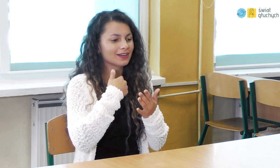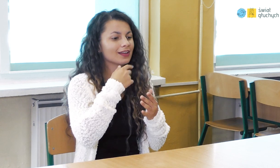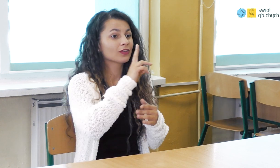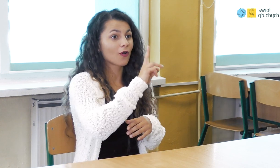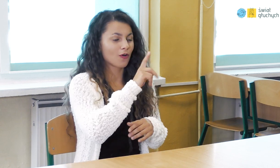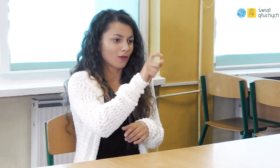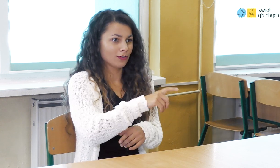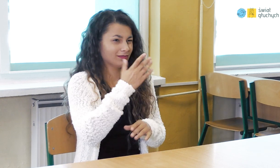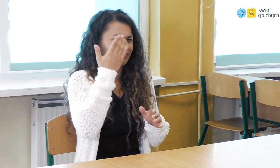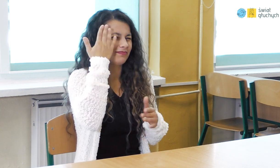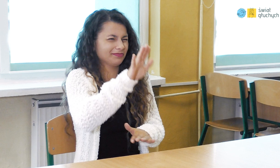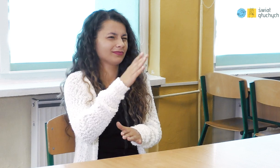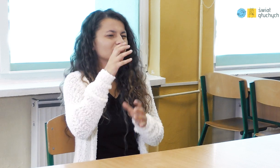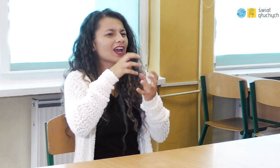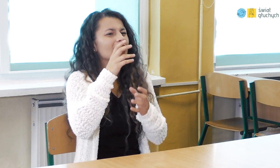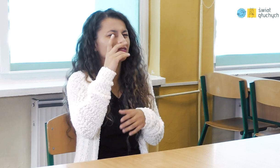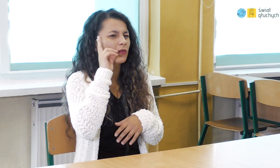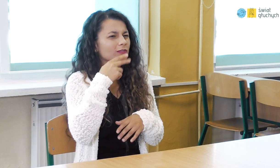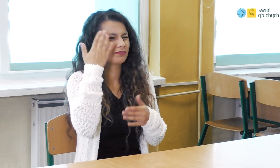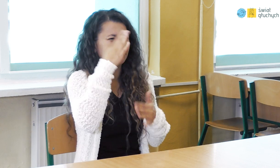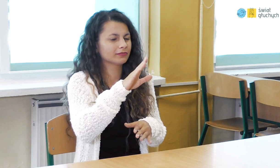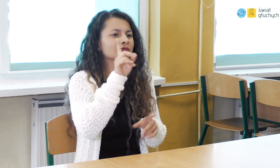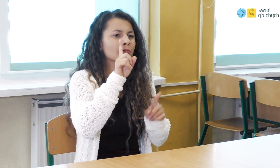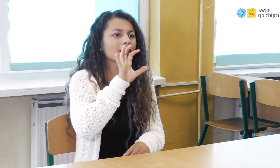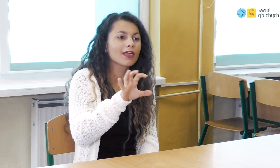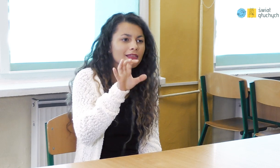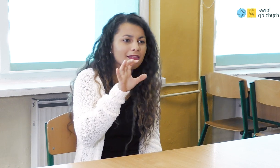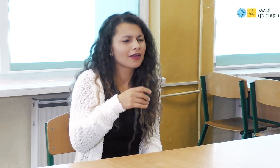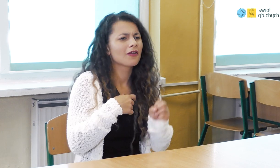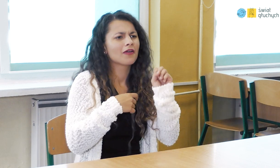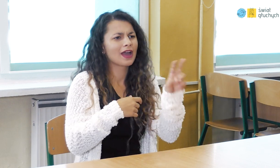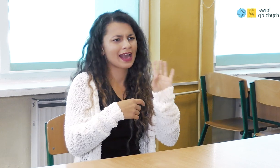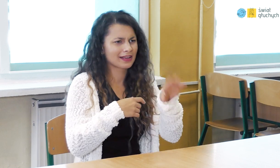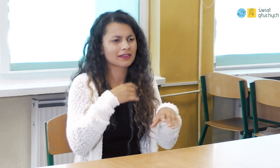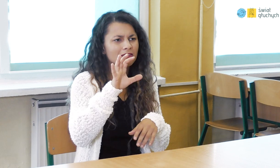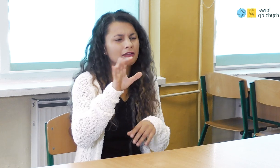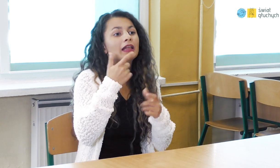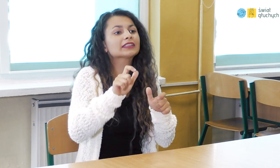Jeżeli ktoś nie zna świata głuchych, obserwuje jak migam, ale nic z tego nie robi, to jest okej.